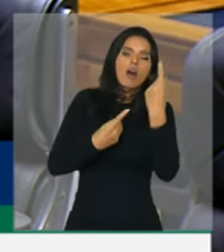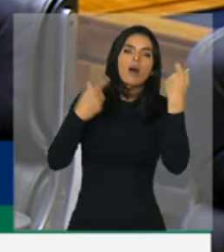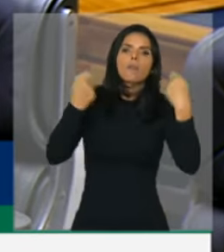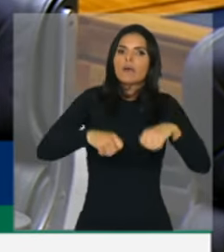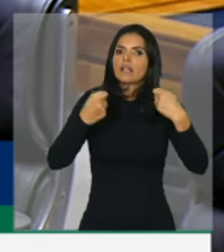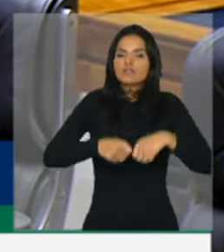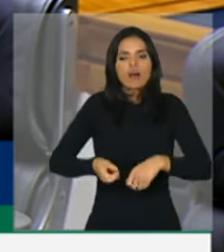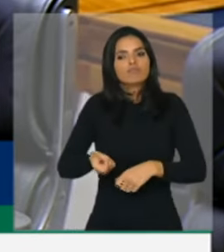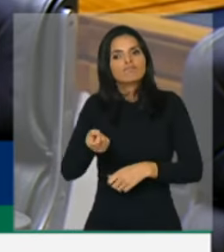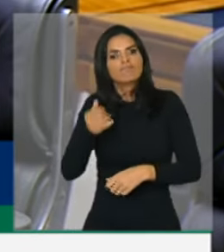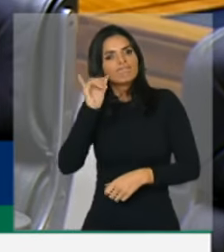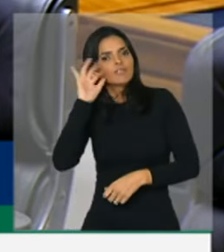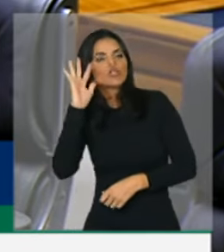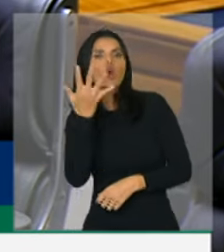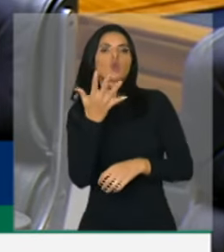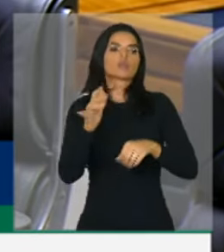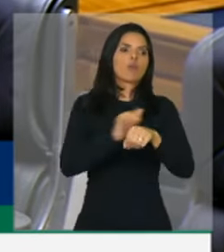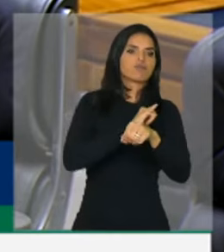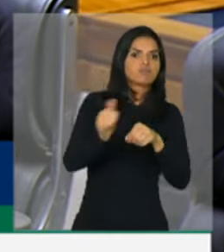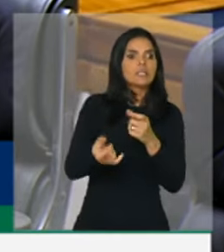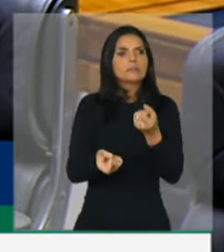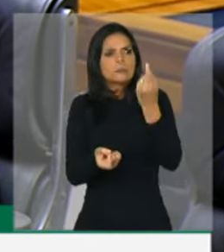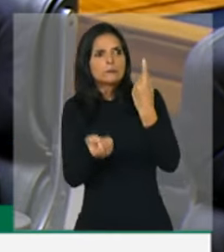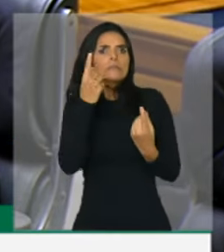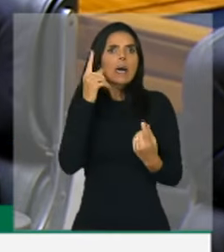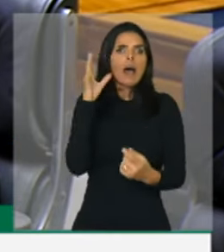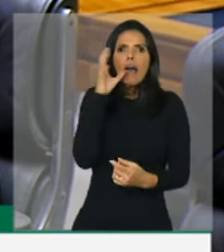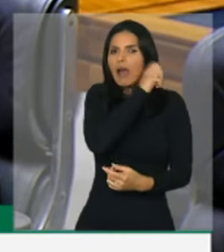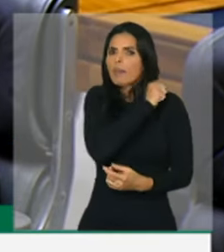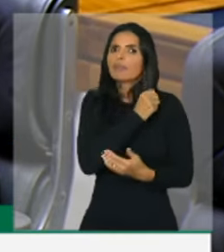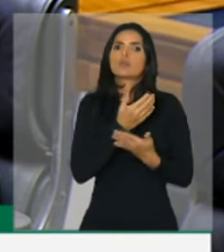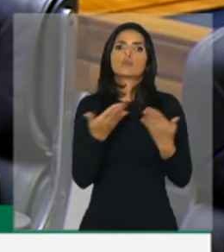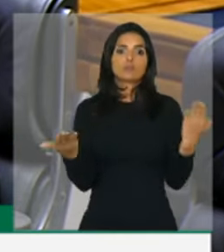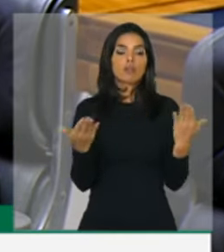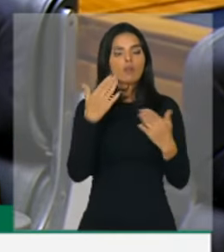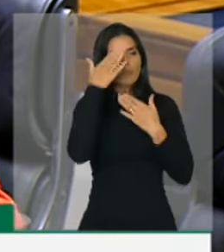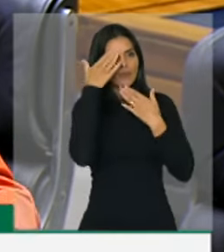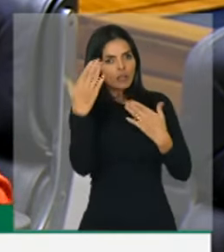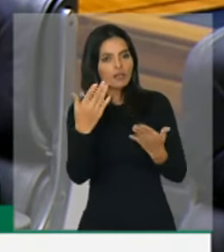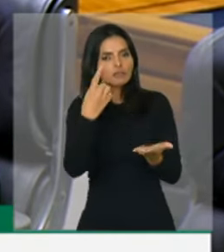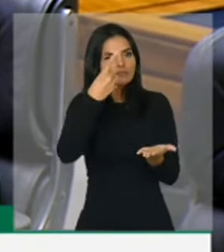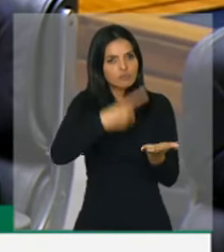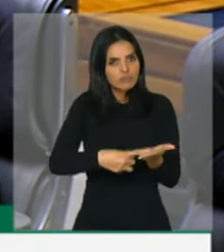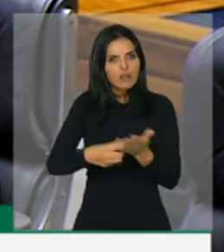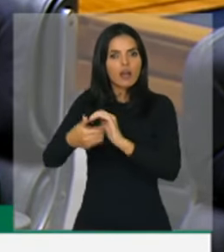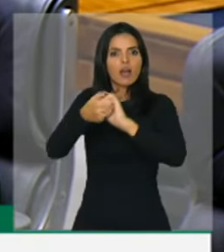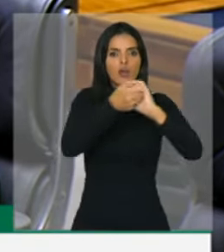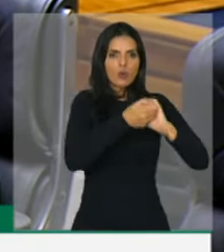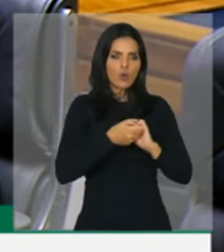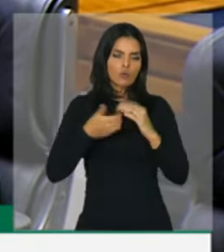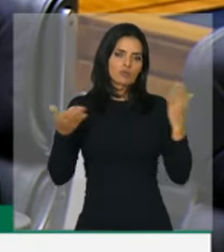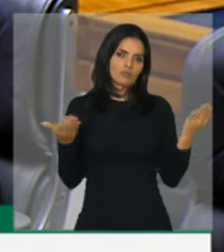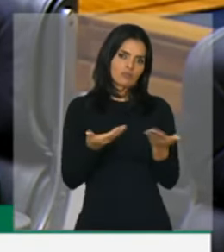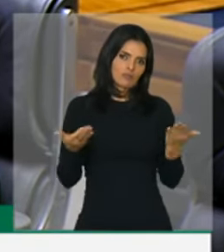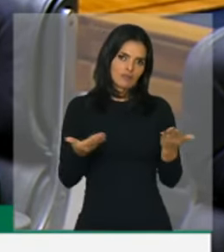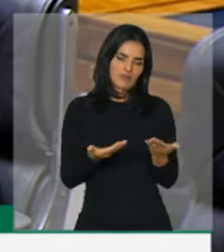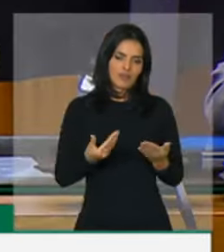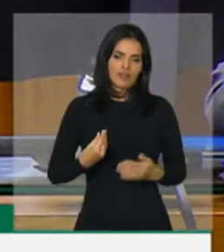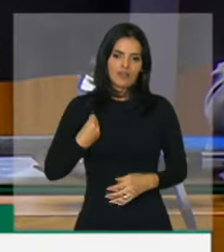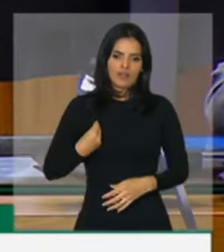CONDUÇÃO DOS TRABALHOS E POR ESTE ACORDO AQUI CONSTRUÍDO COM A PARTICIPAÇÃO... -- [PRESIDENTE]: MUITO OBRIGADO, DEPUTADA. EU VOU AGILIZAR AQUI PORQUE VAI